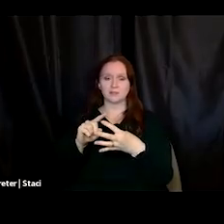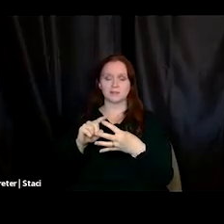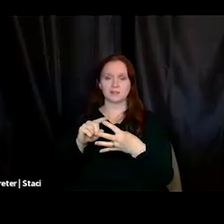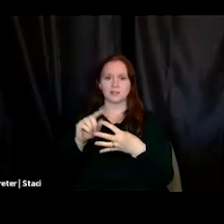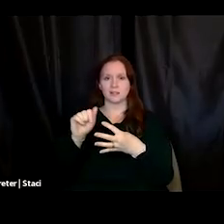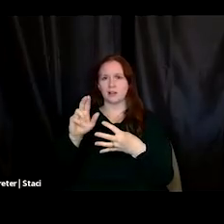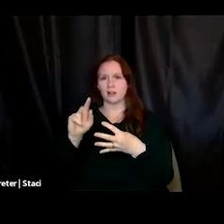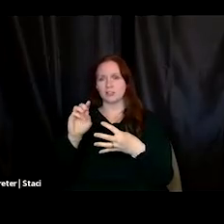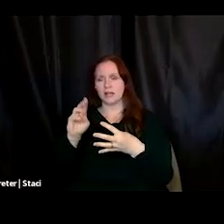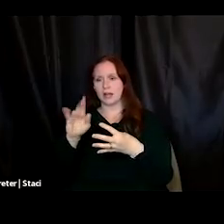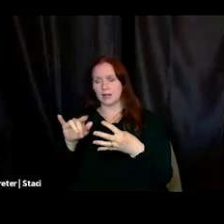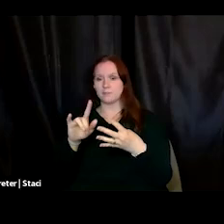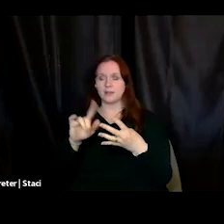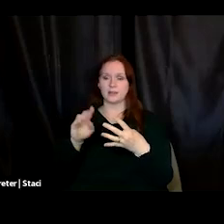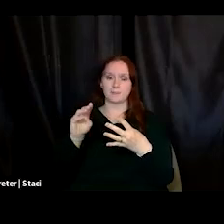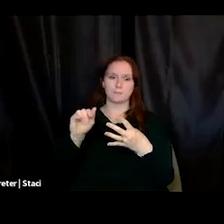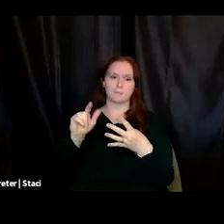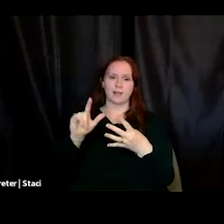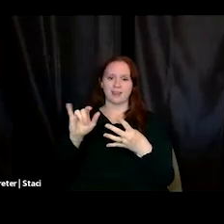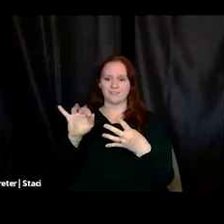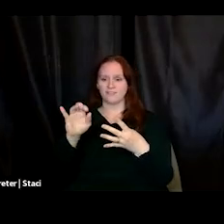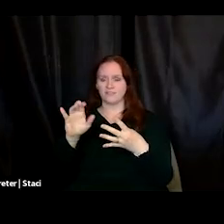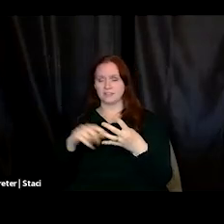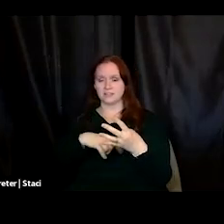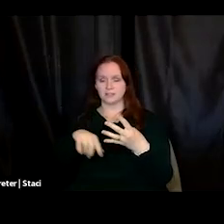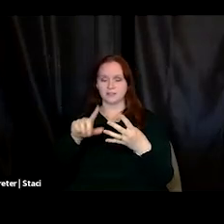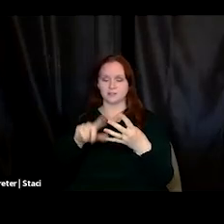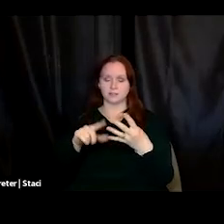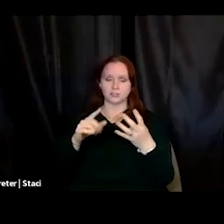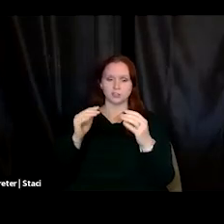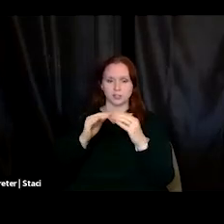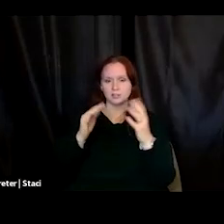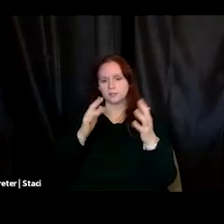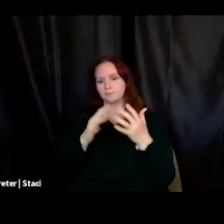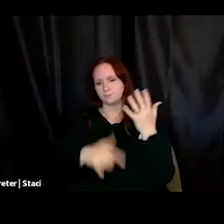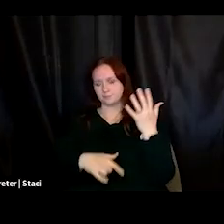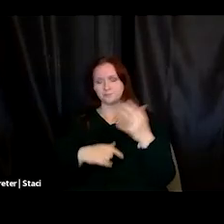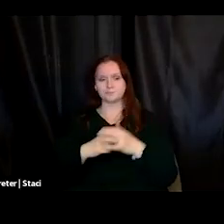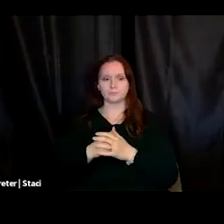Se trata solo de esa verificación. Y luego, después de eso, una vez que recibas tu representante designado